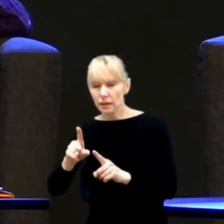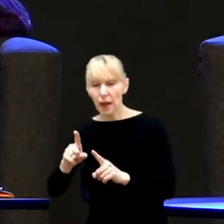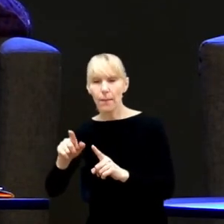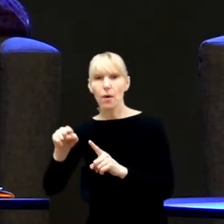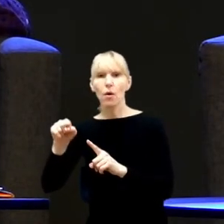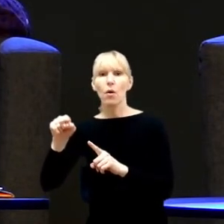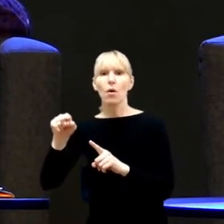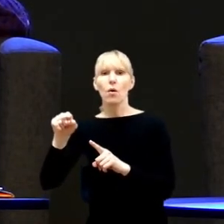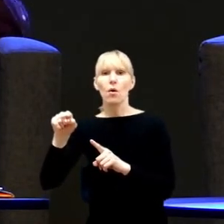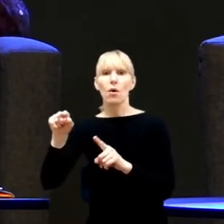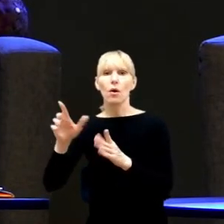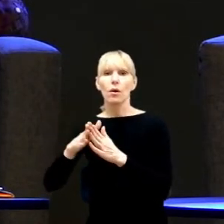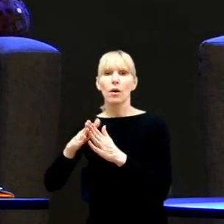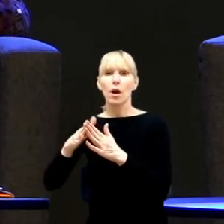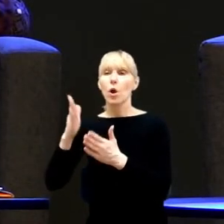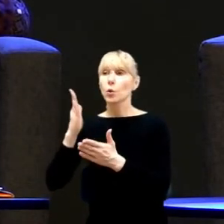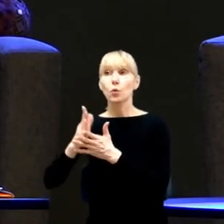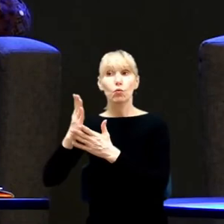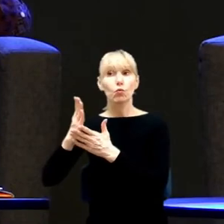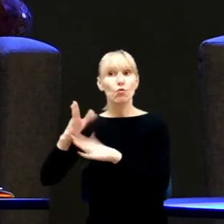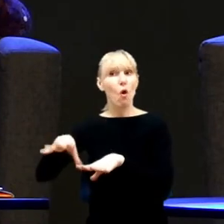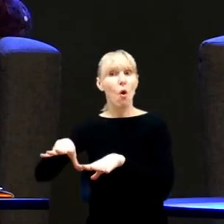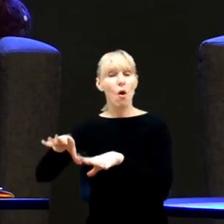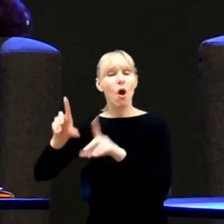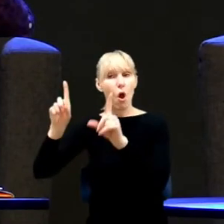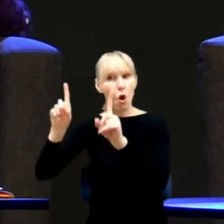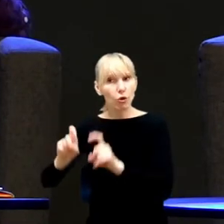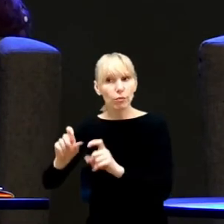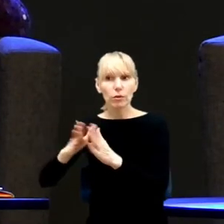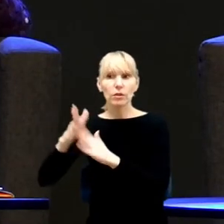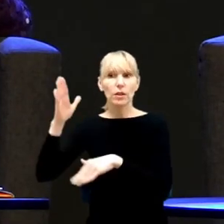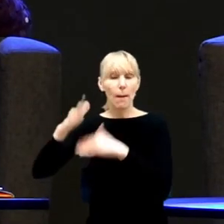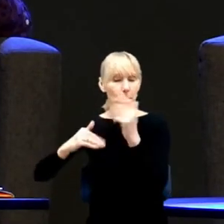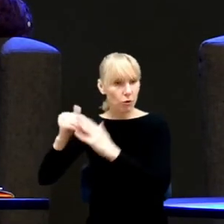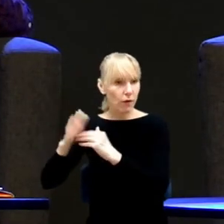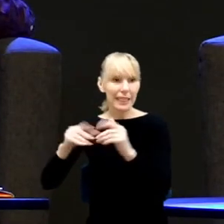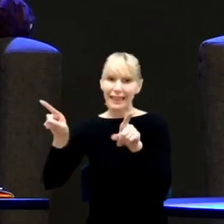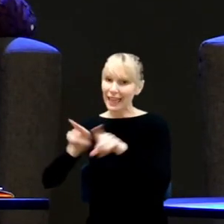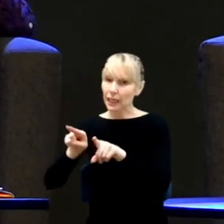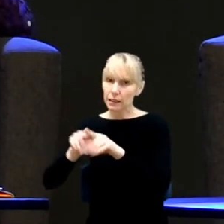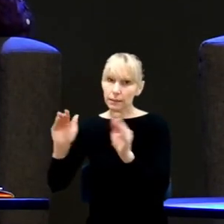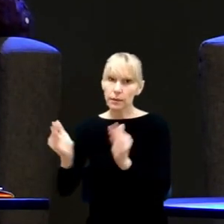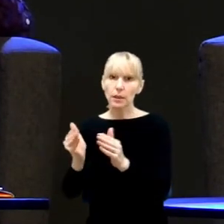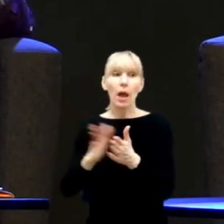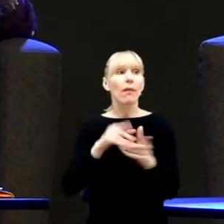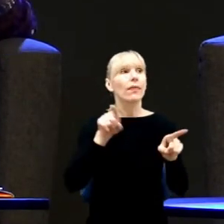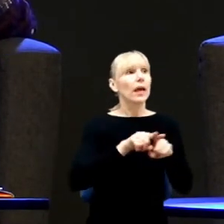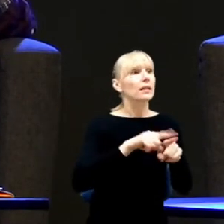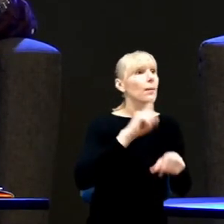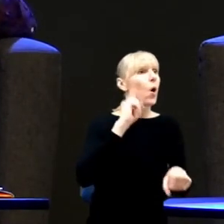bardzo poważnym dla decydentów na poziomie rządowym, jak i dla decydentów samorządowych,